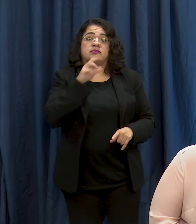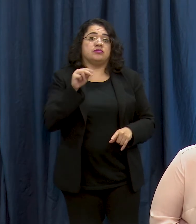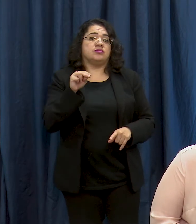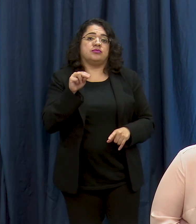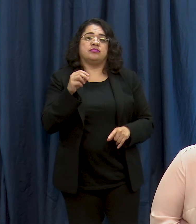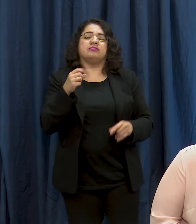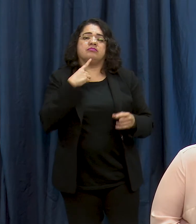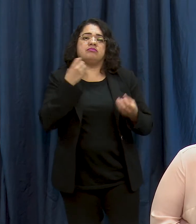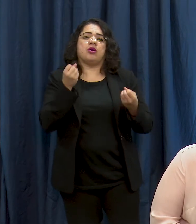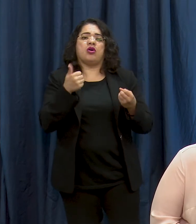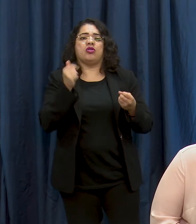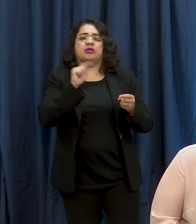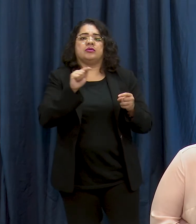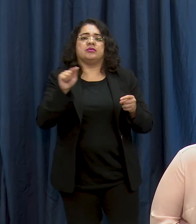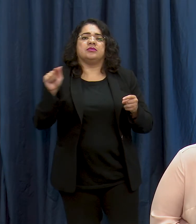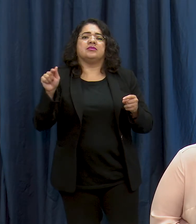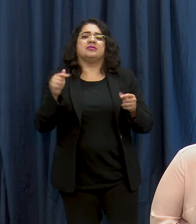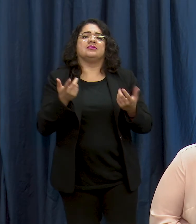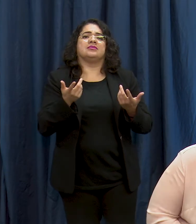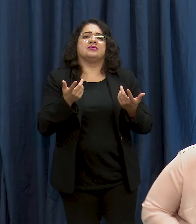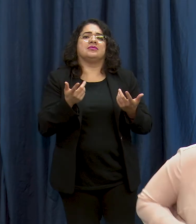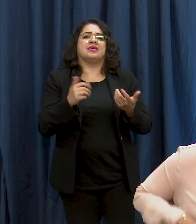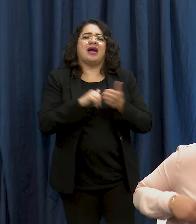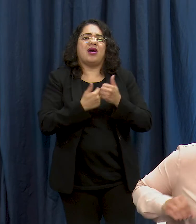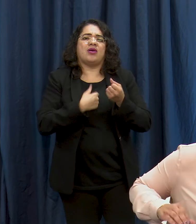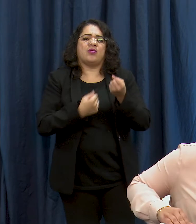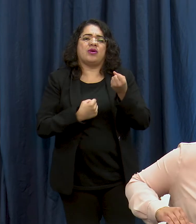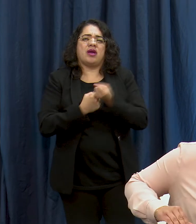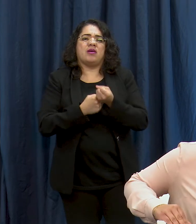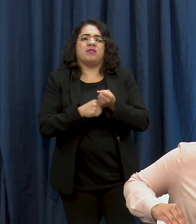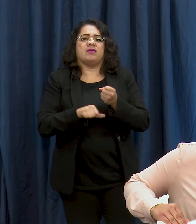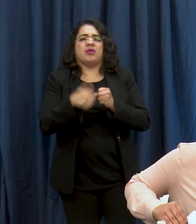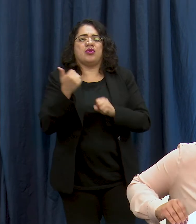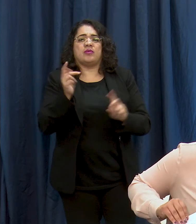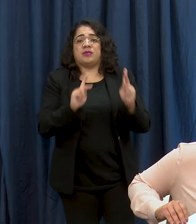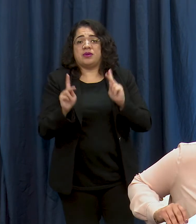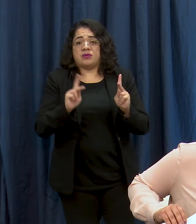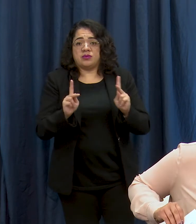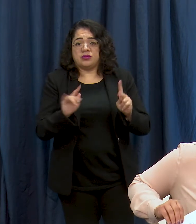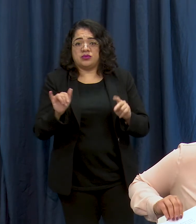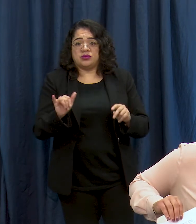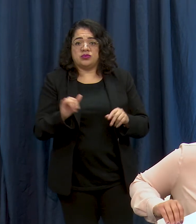podemos ayudar a los dos al a las personas también y como D hay más